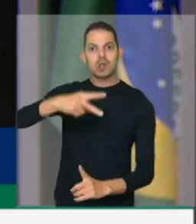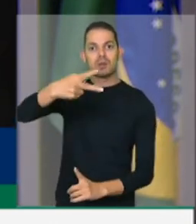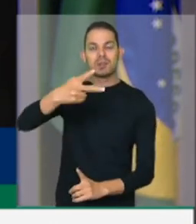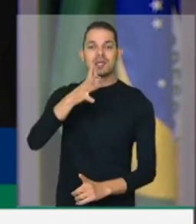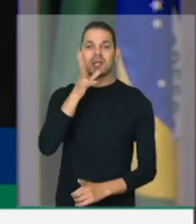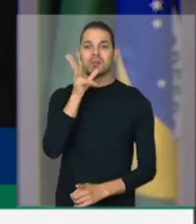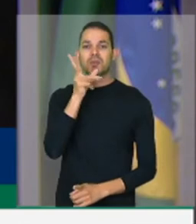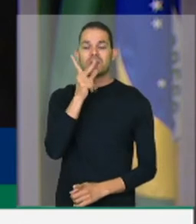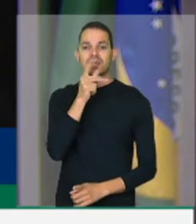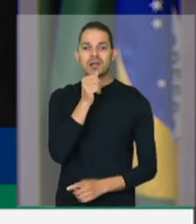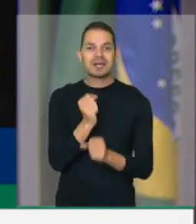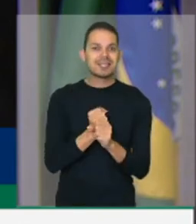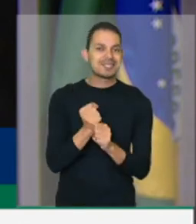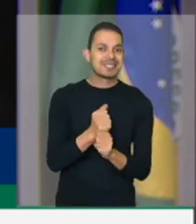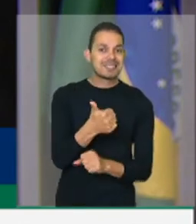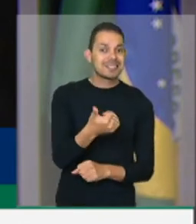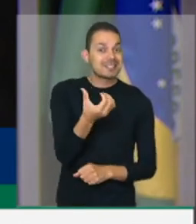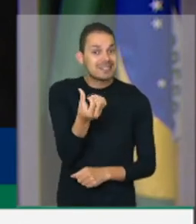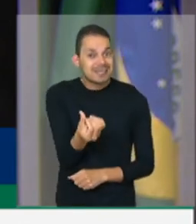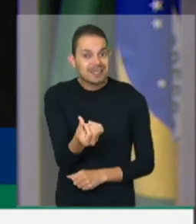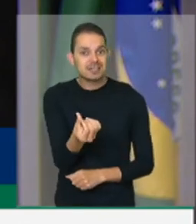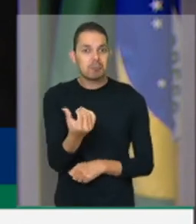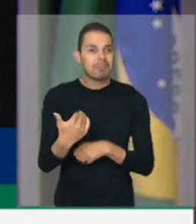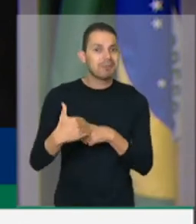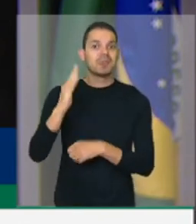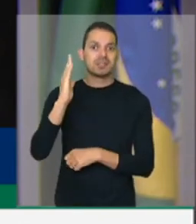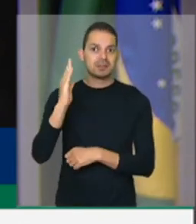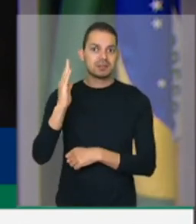DUPLICAÇÃO QUE PODERIAM DEMORAR 16 ANOS PELO MENOS. E AÍ PRA NOSSA SURPRESA NO